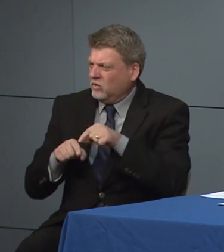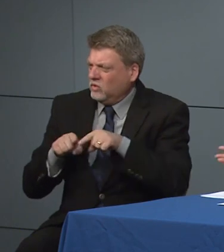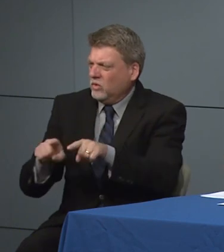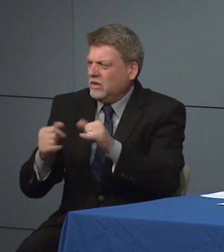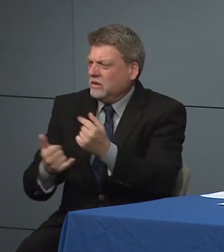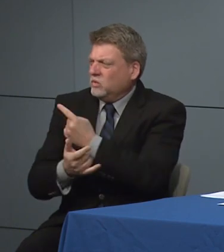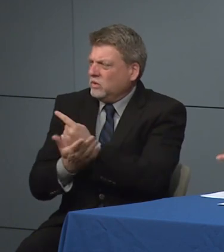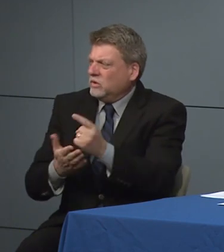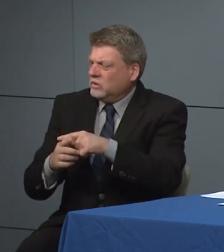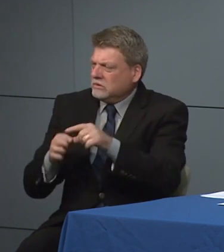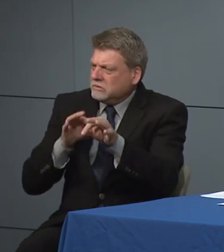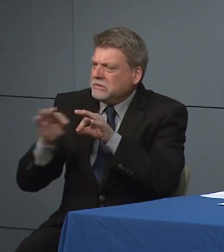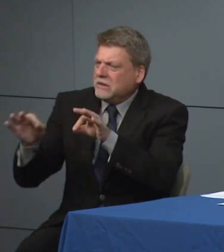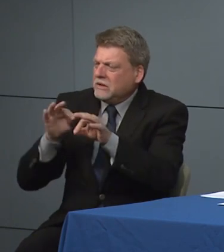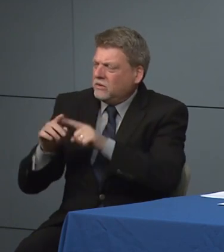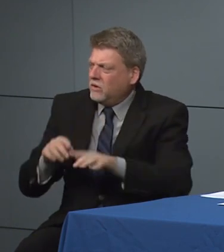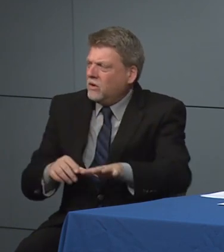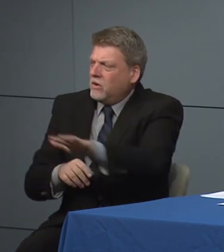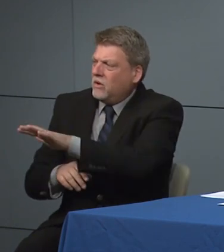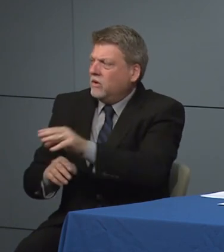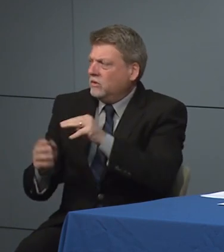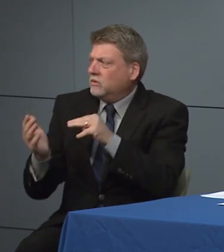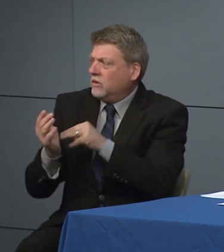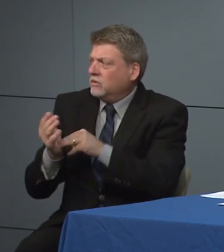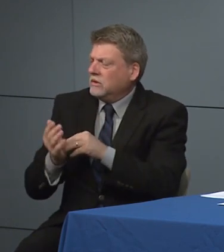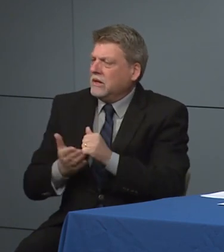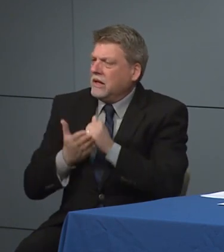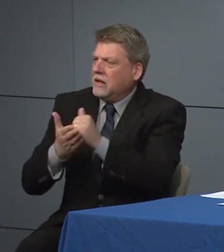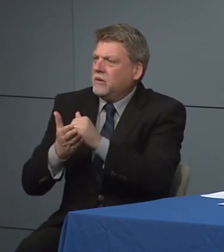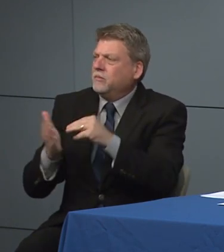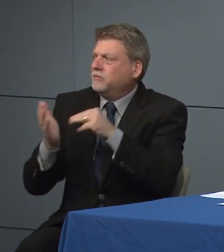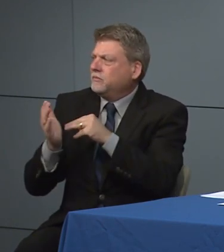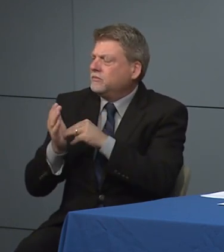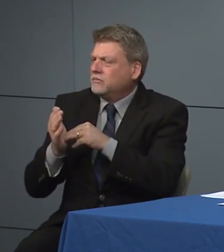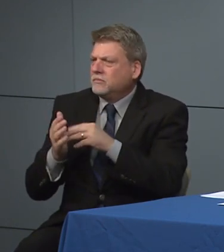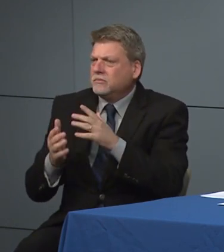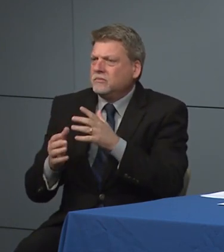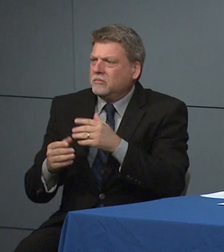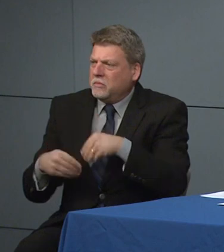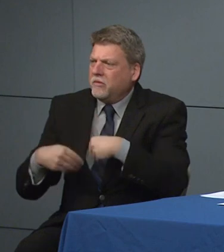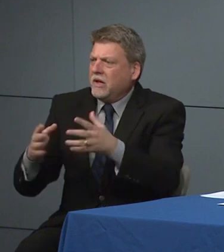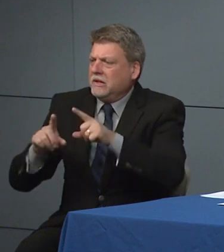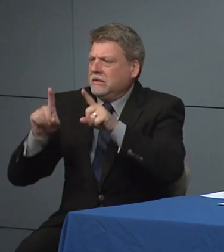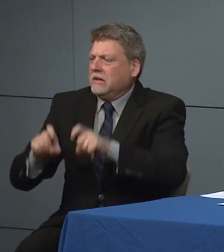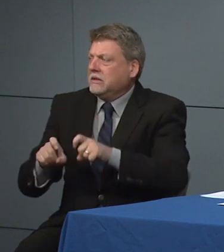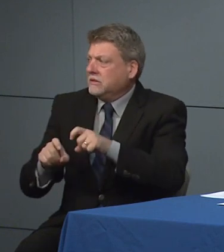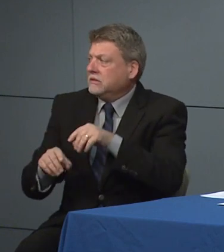trabajando, dice el fin de semana y cada vez hay más proveedores que pueden hacer es esta toma de muestras en sus